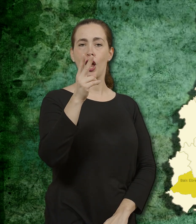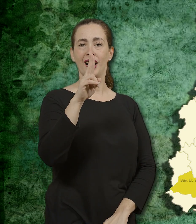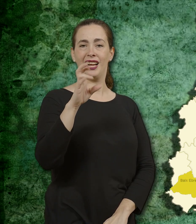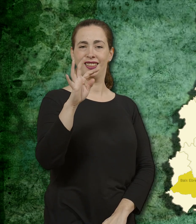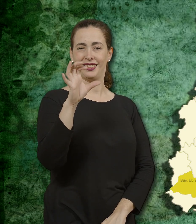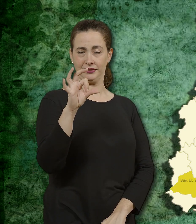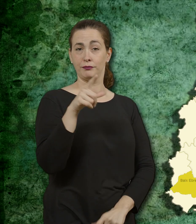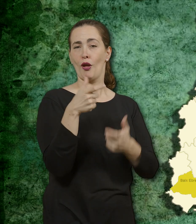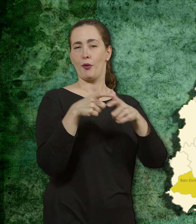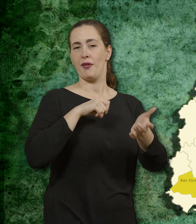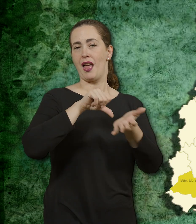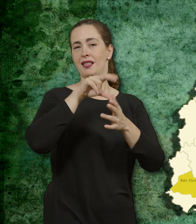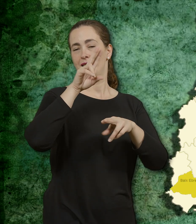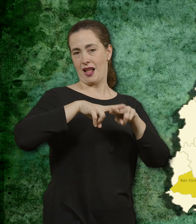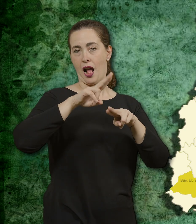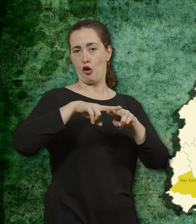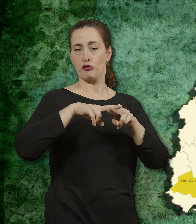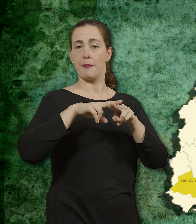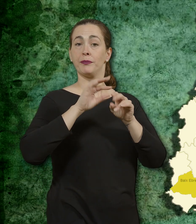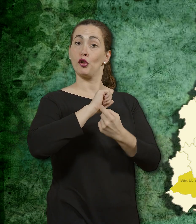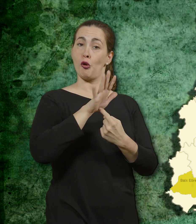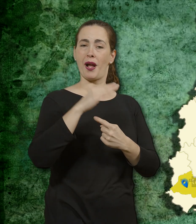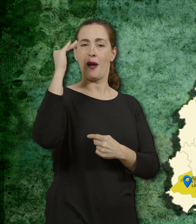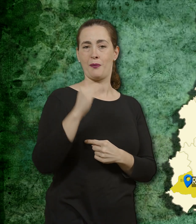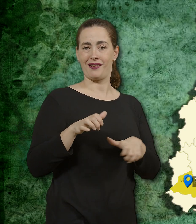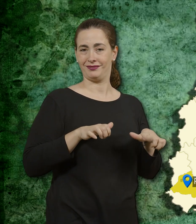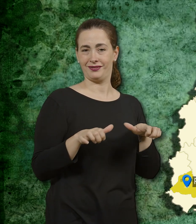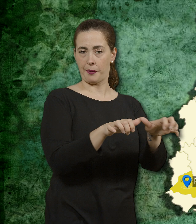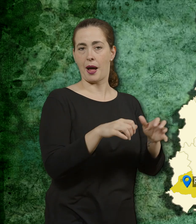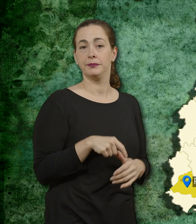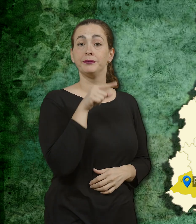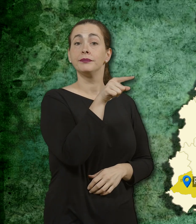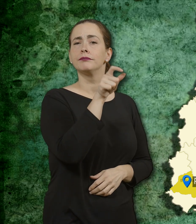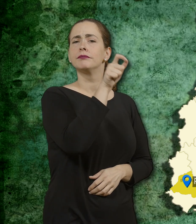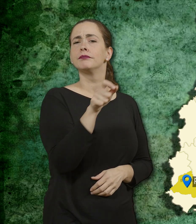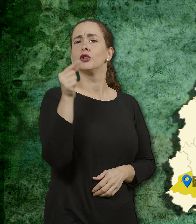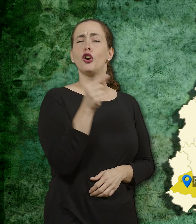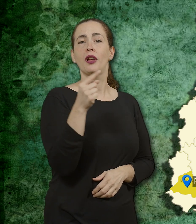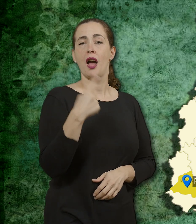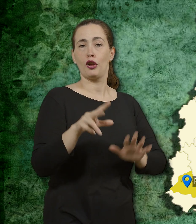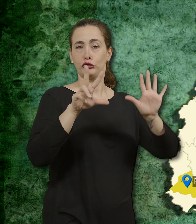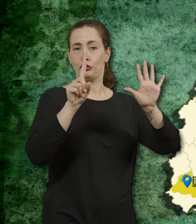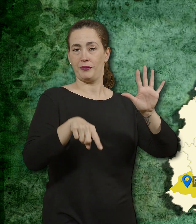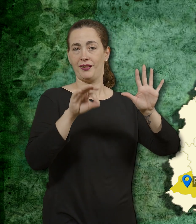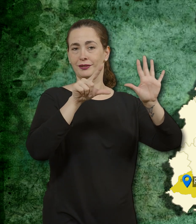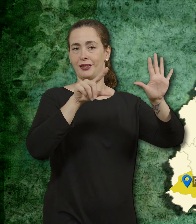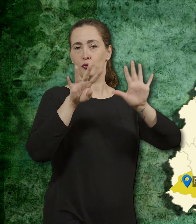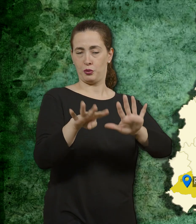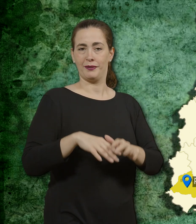ROQUETES Província de Tarragona. Comarca: Baix Ebre. Població: 8.079 habitants.